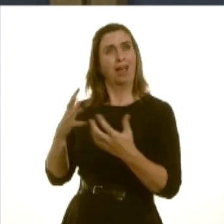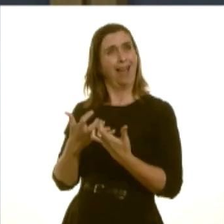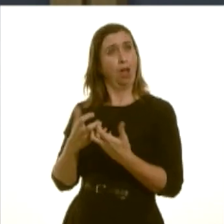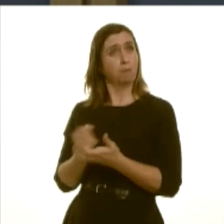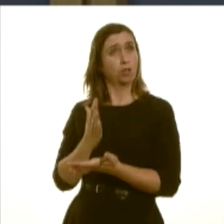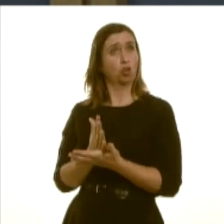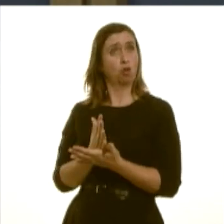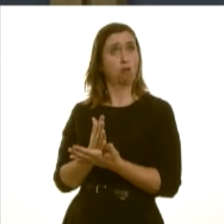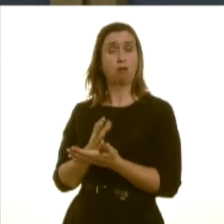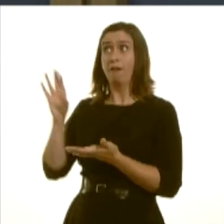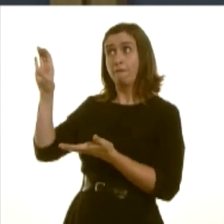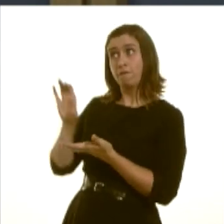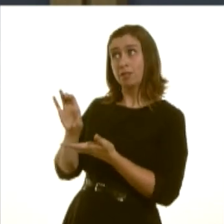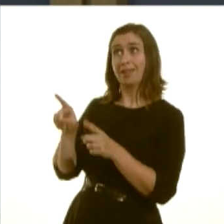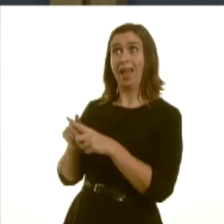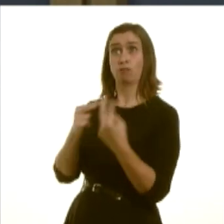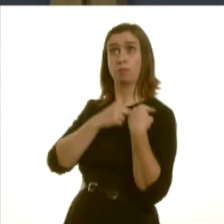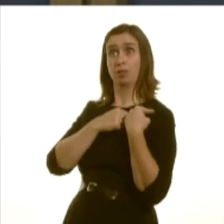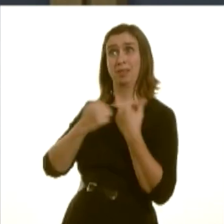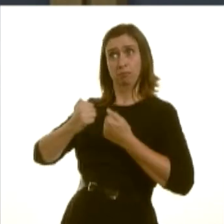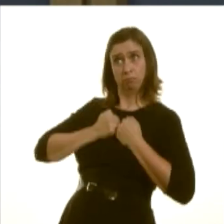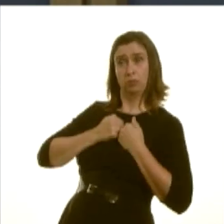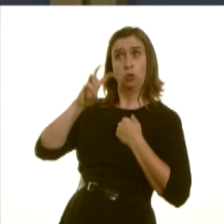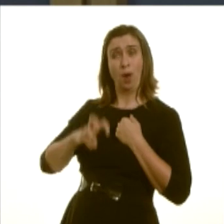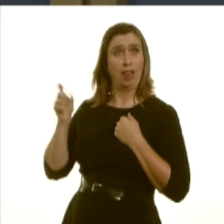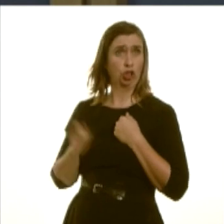ynghyd â’r cyllid ar ei gyfer, yn cael eu datganoli, a hynny fel rhan o’r llif